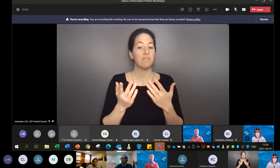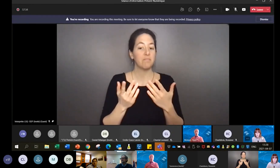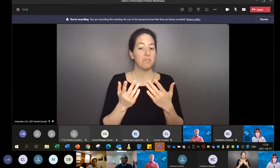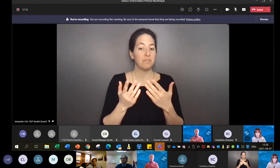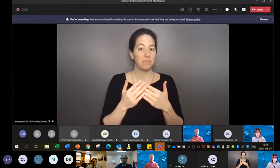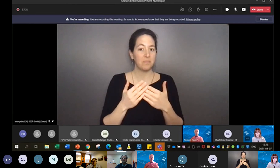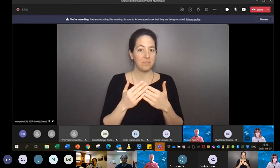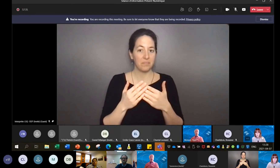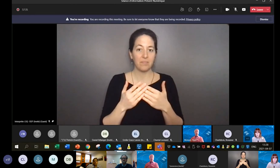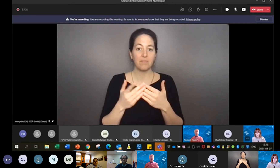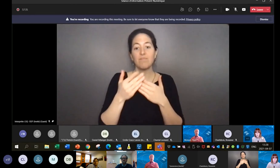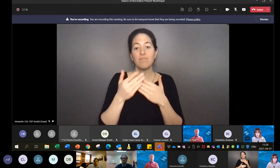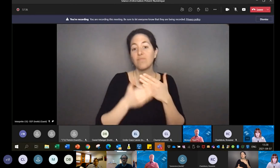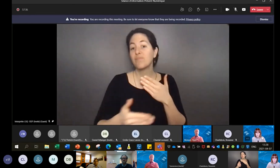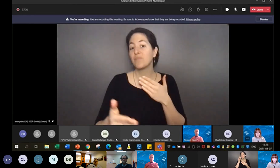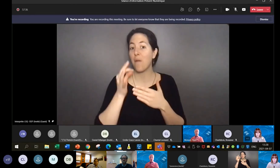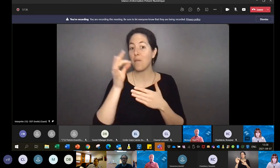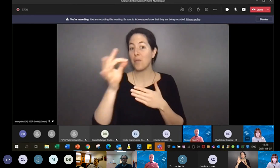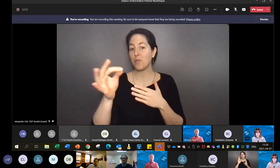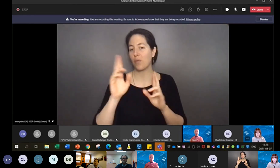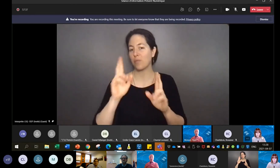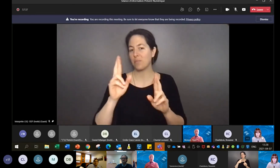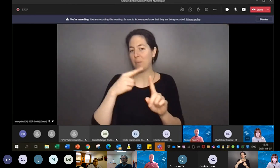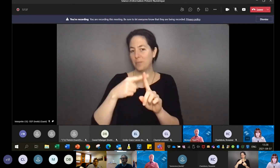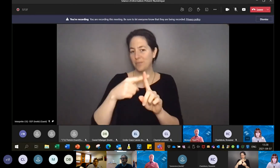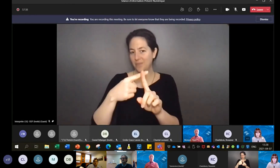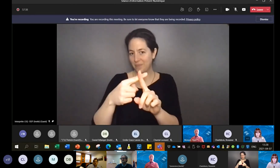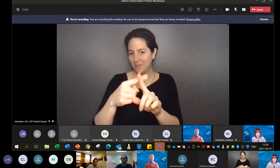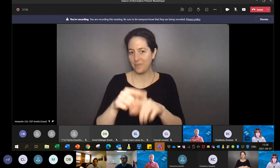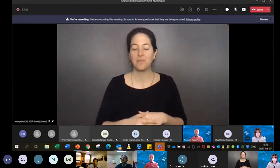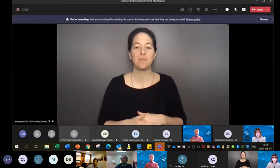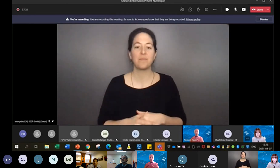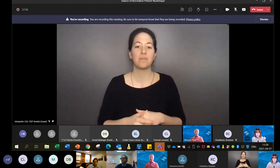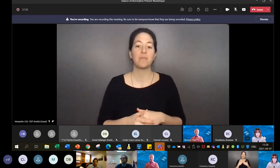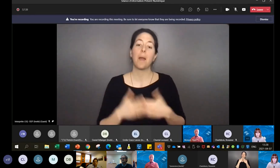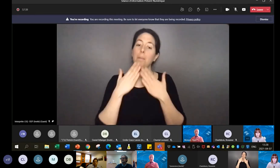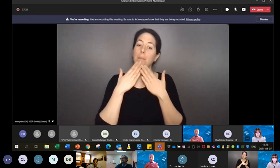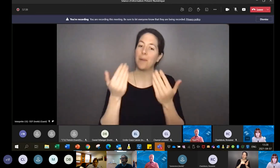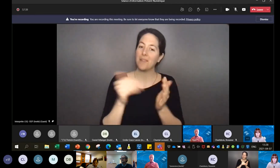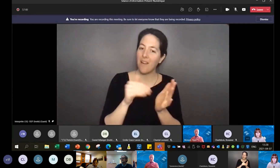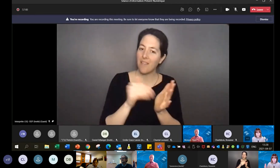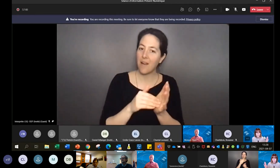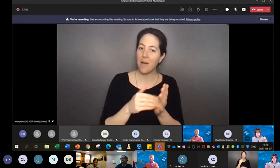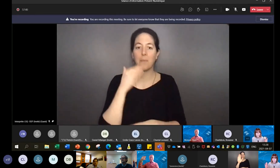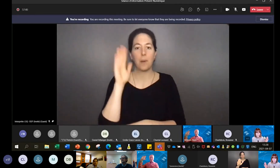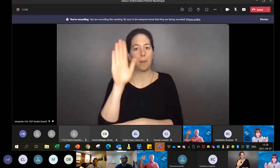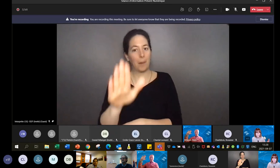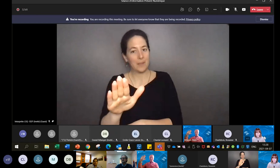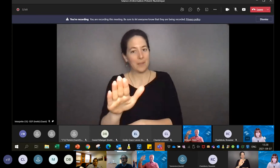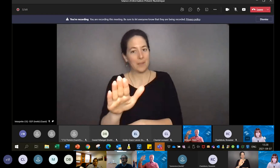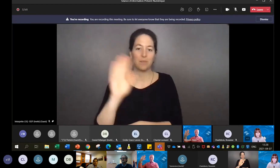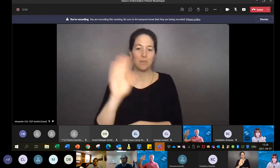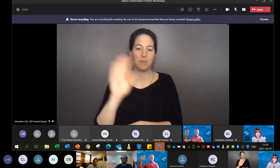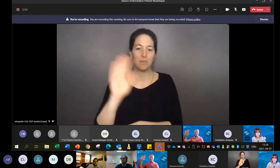futur. Alors merci encore une fois, une bonne après-midi, au revoir.